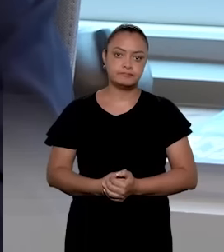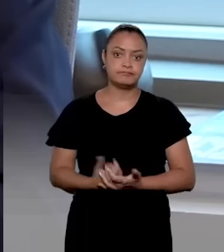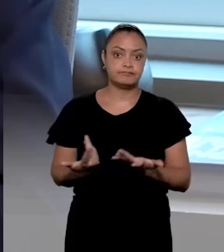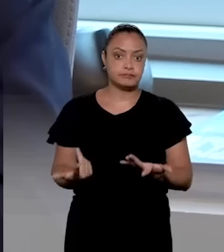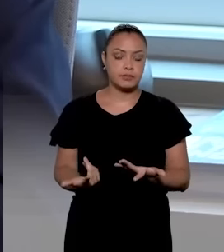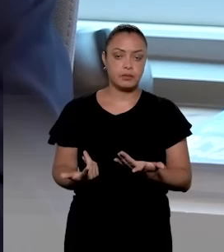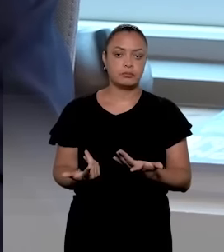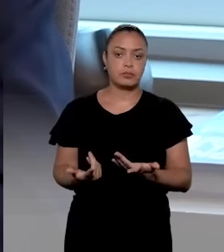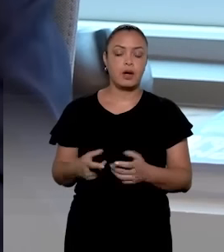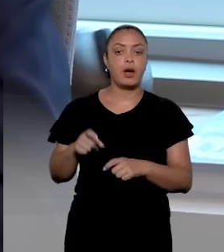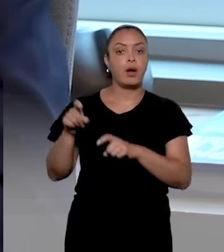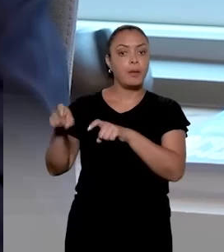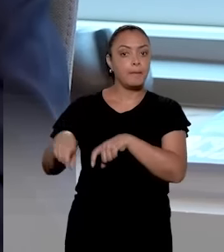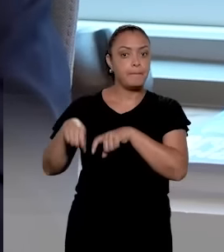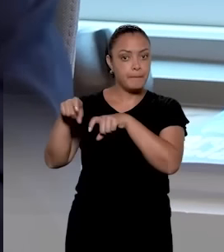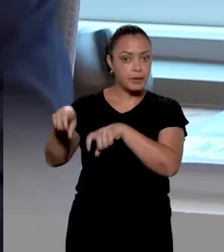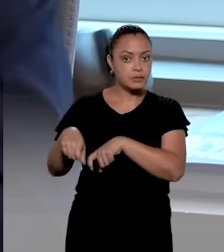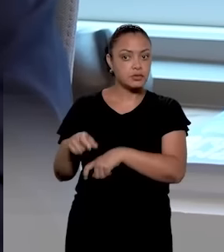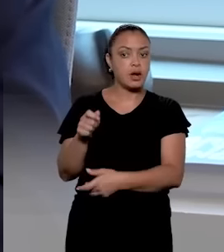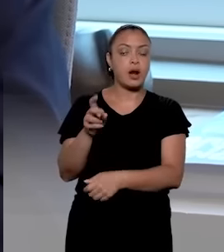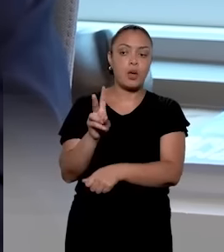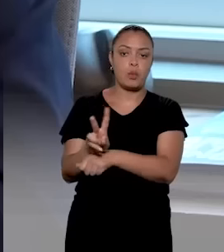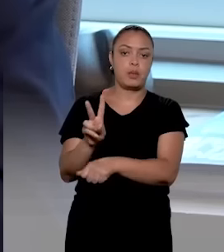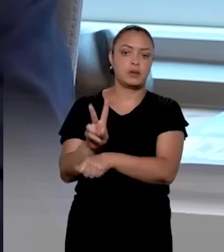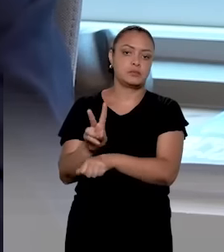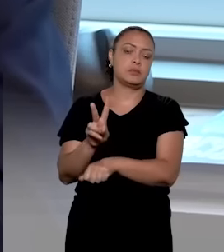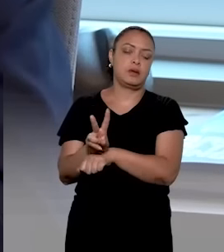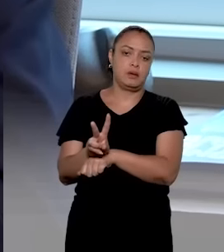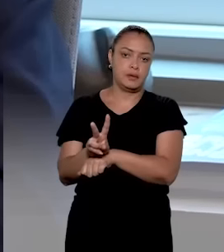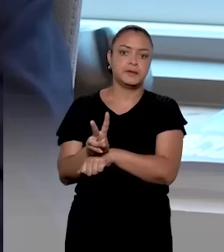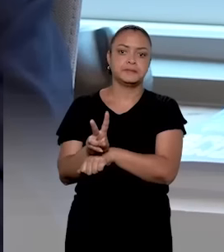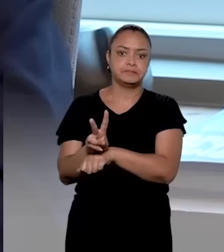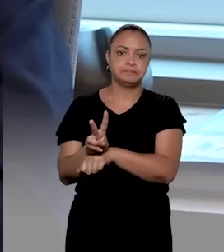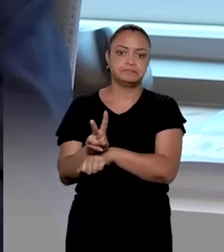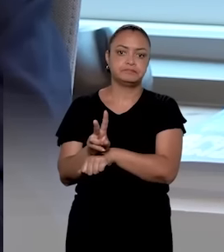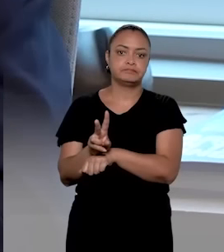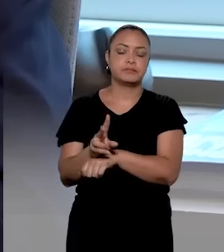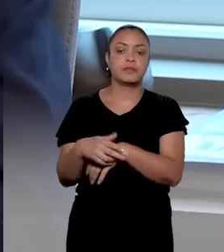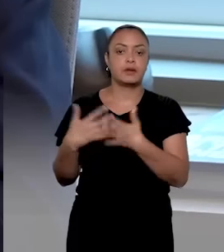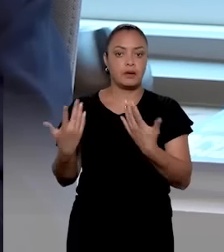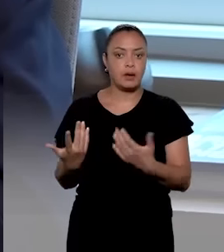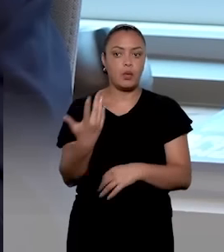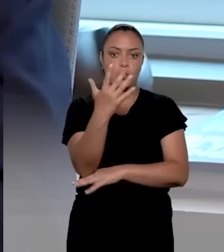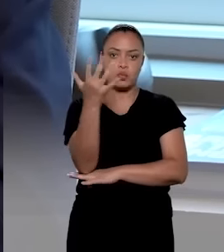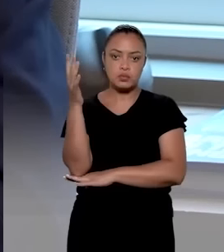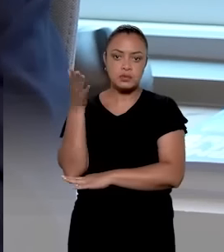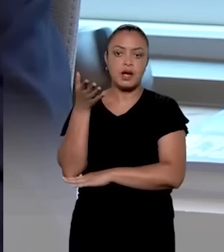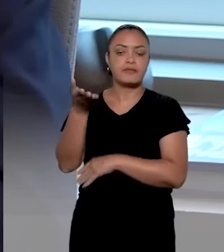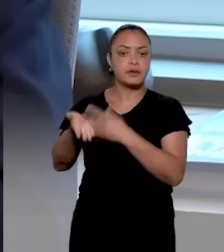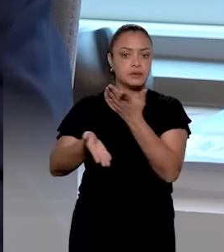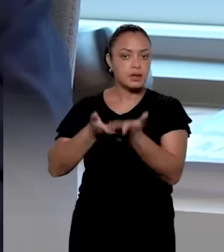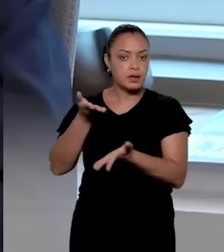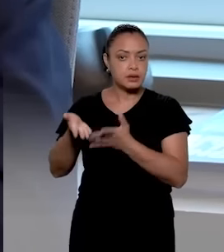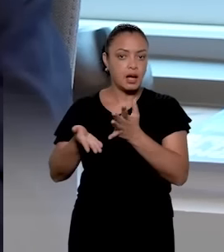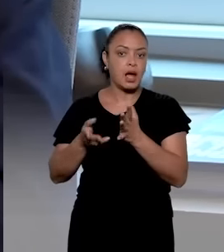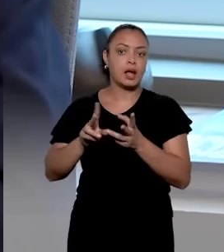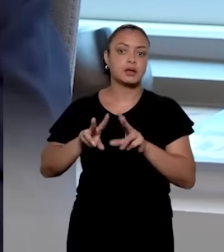é obrigado pelo Código Florestal a manter essa área toda conservada, tratada e não explorada.